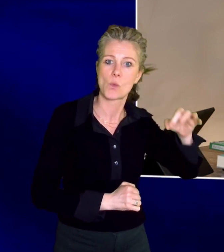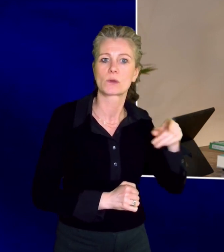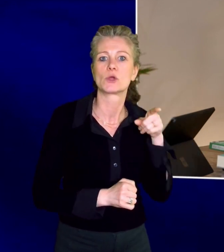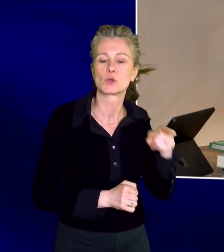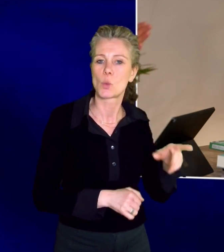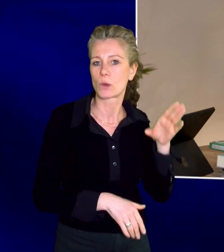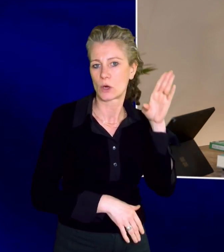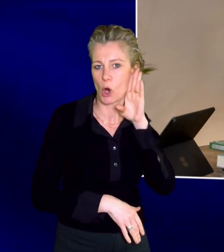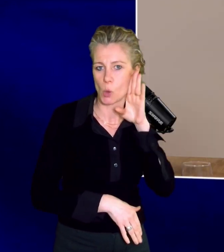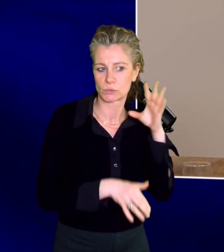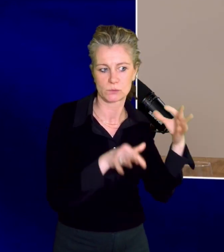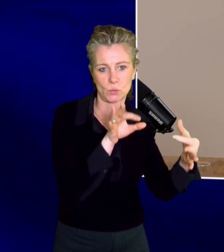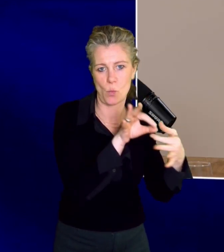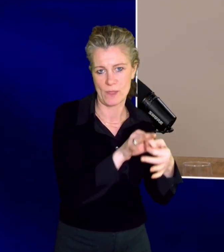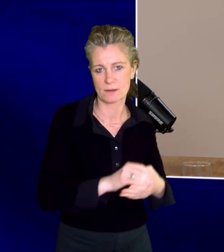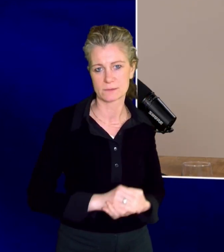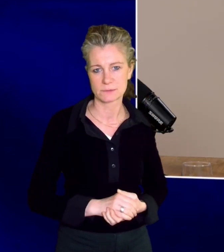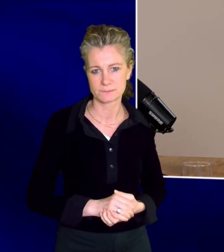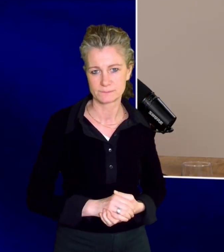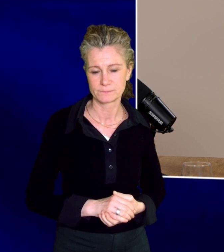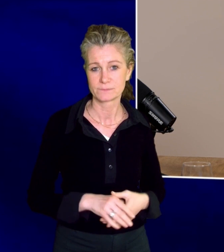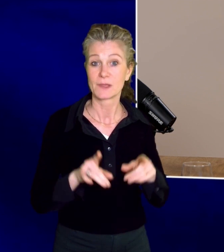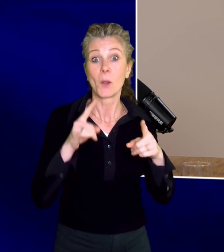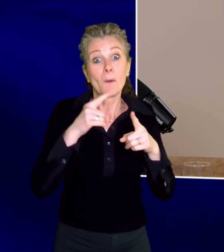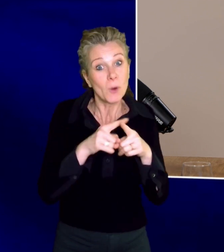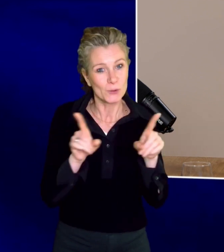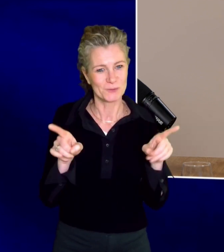En 'muziek van Bill Withers', lees ik ook. -Een heel mooi nummer.